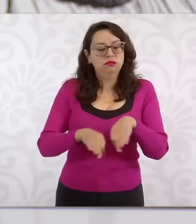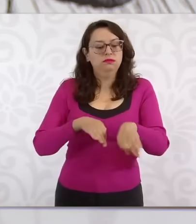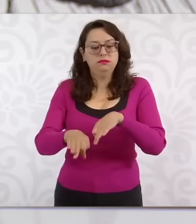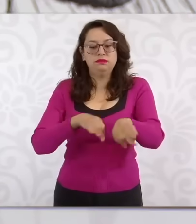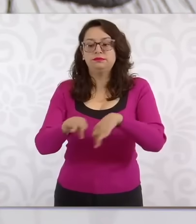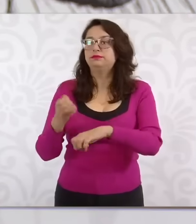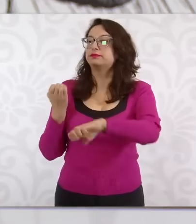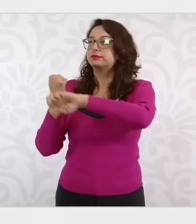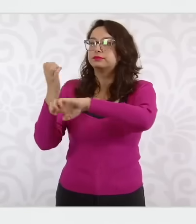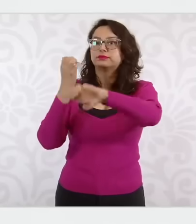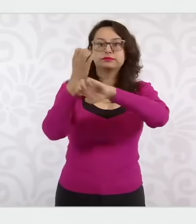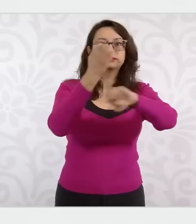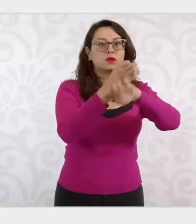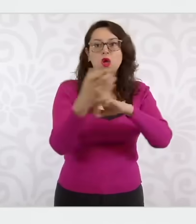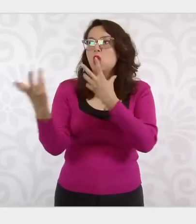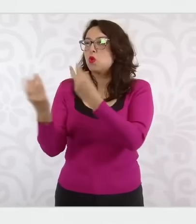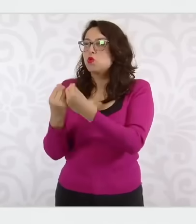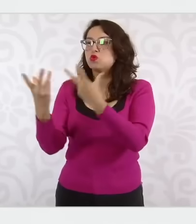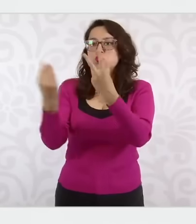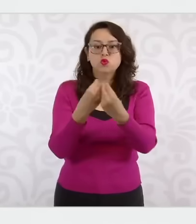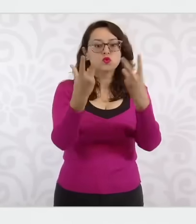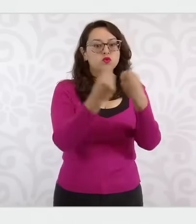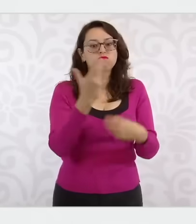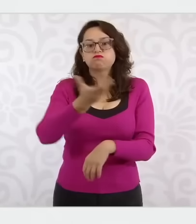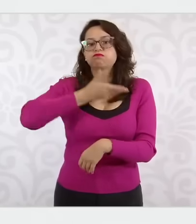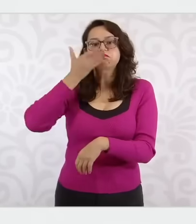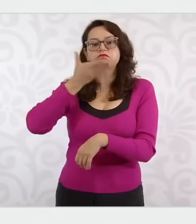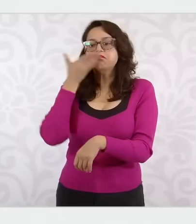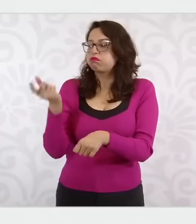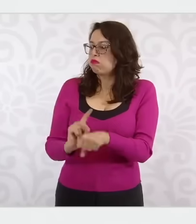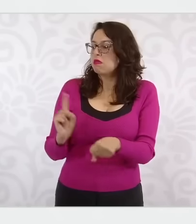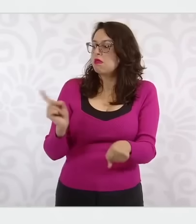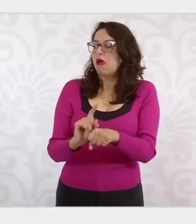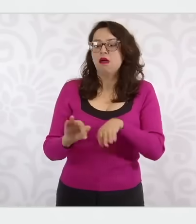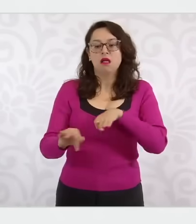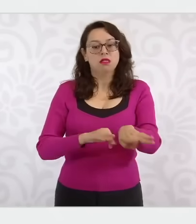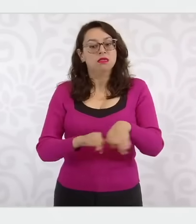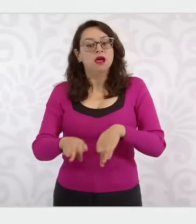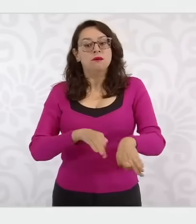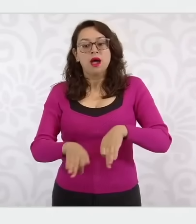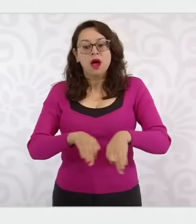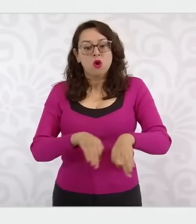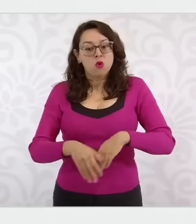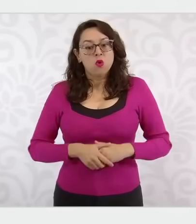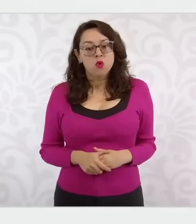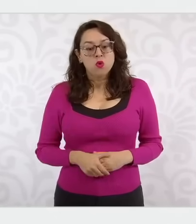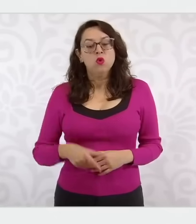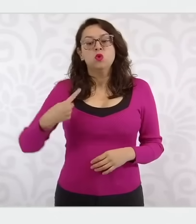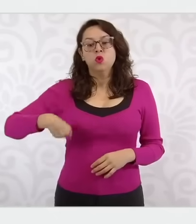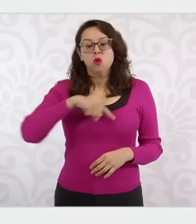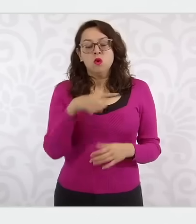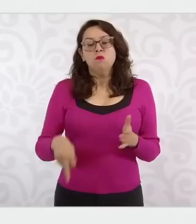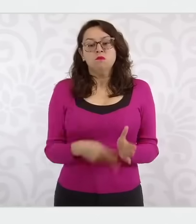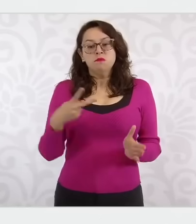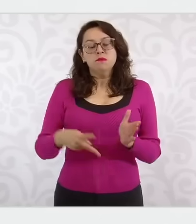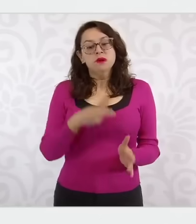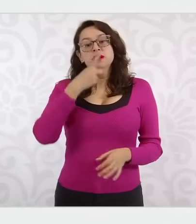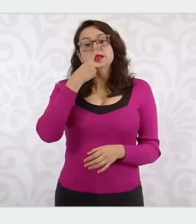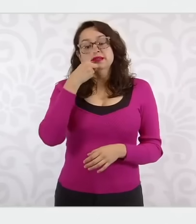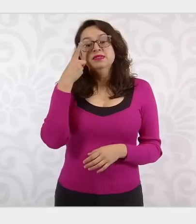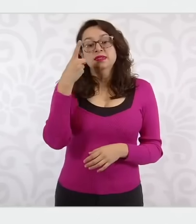República eh de un trabajo cotidiano. Entonces, lo hemos dicho. ¿Qué en qué avanzamos en este